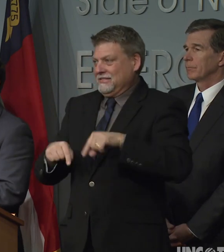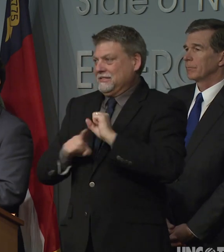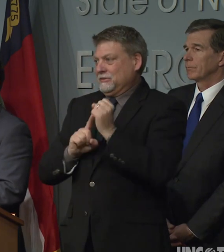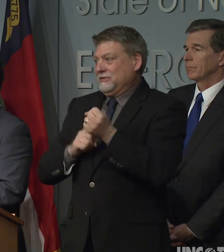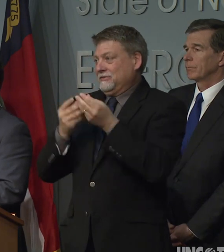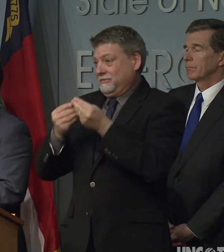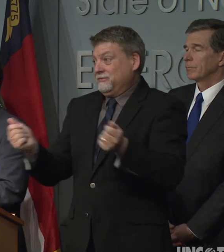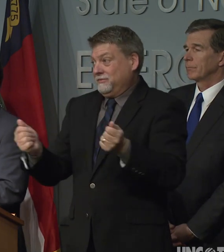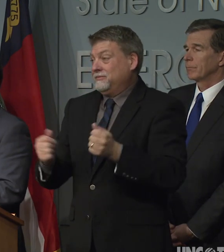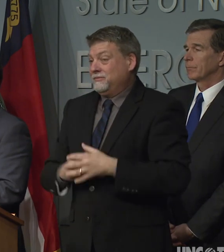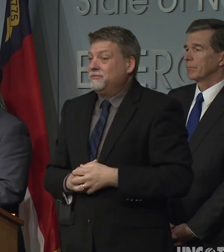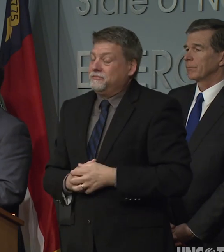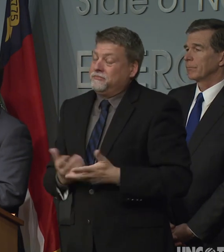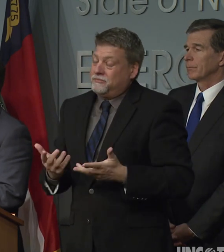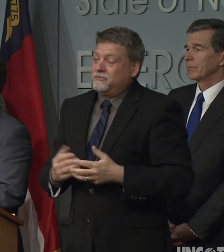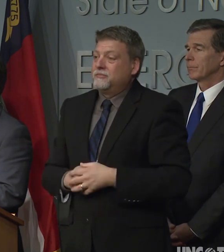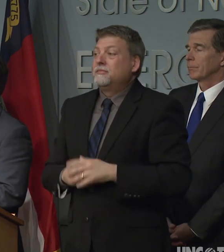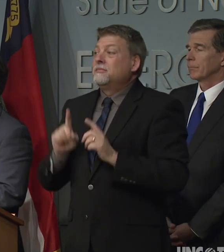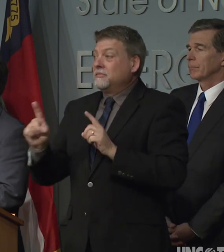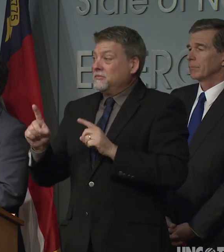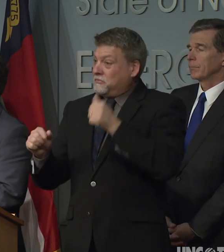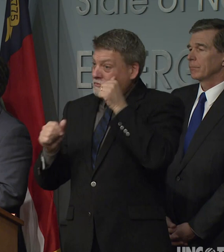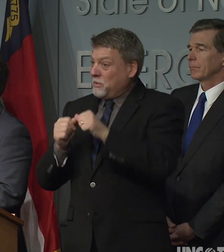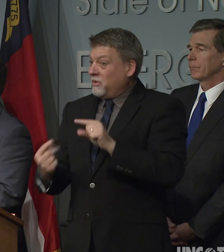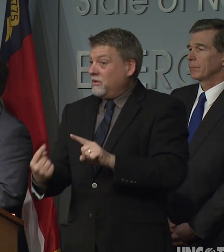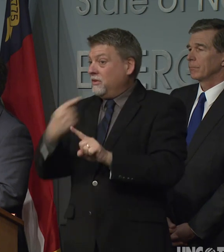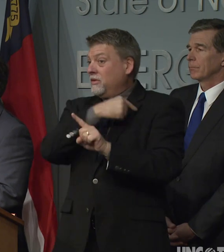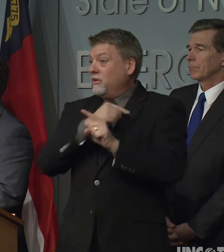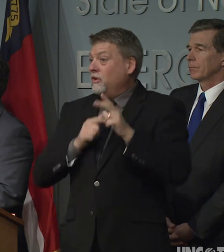cuando todos superemos esta situación.